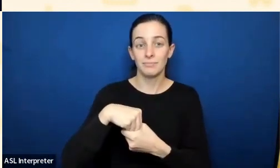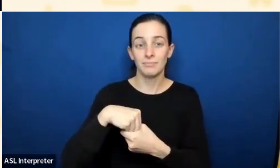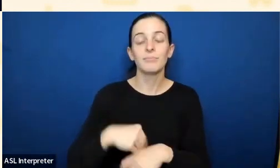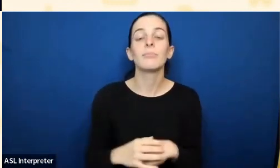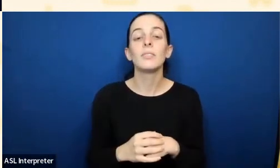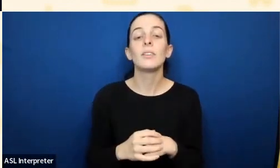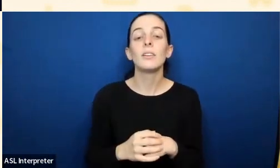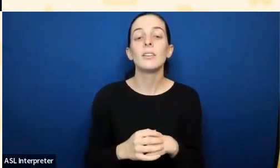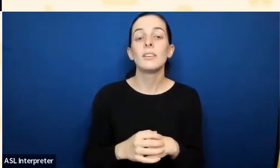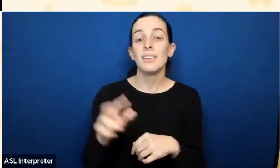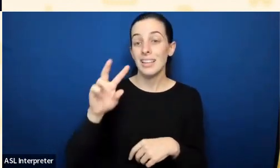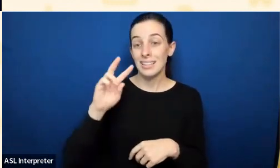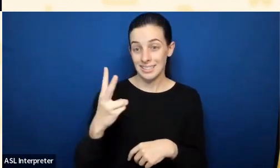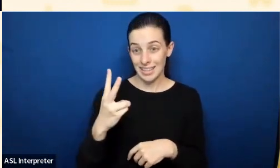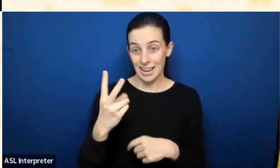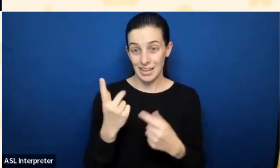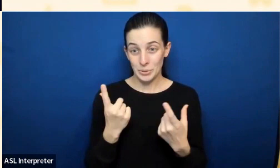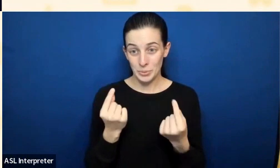en nuestro archivo de funciones se agrega esa clase de "body".